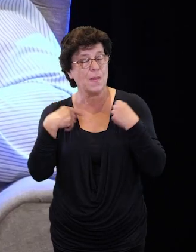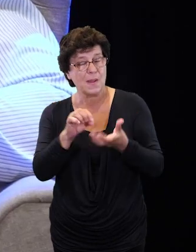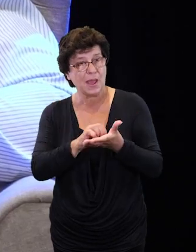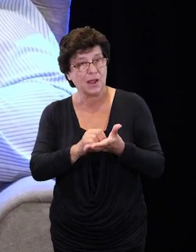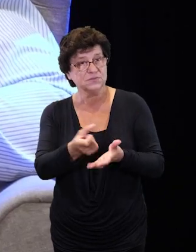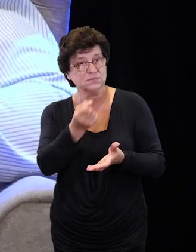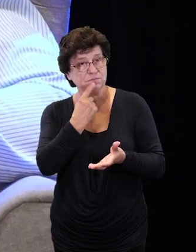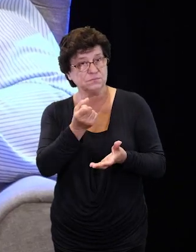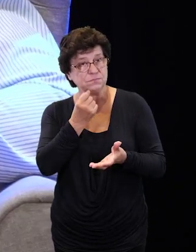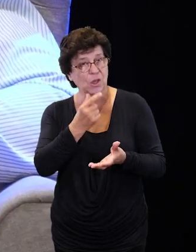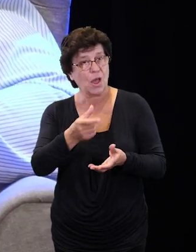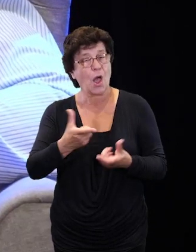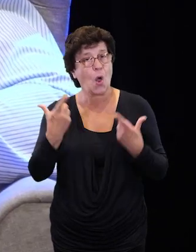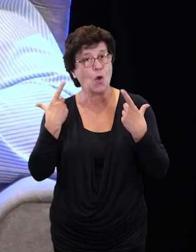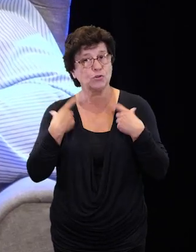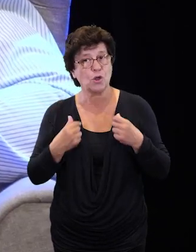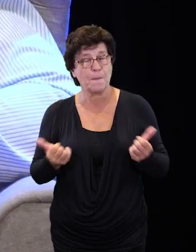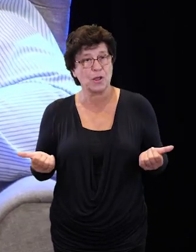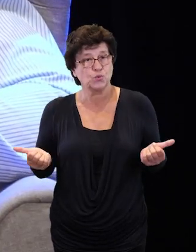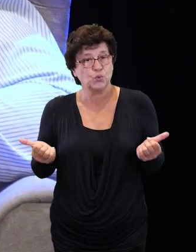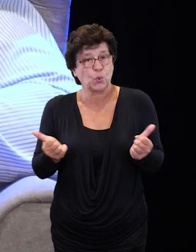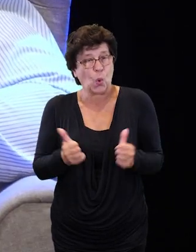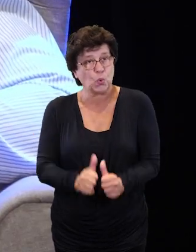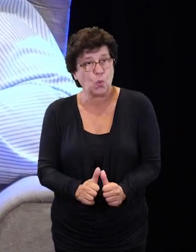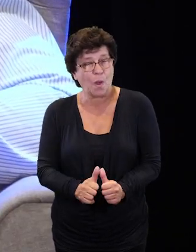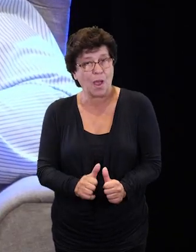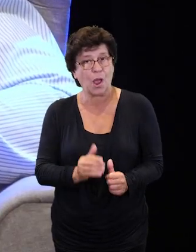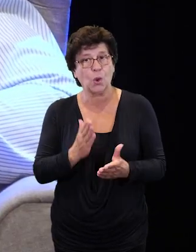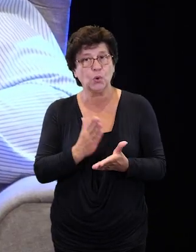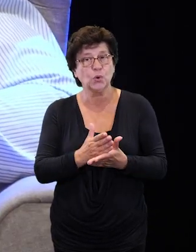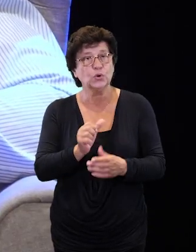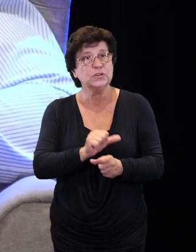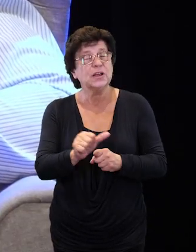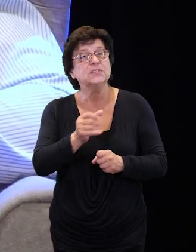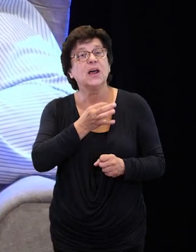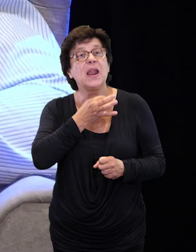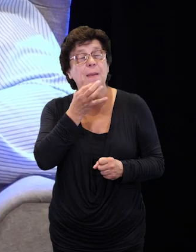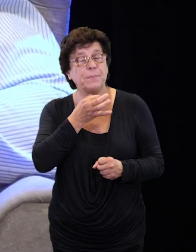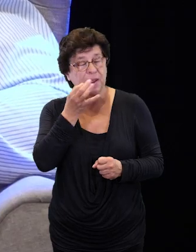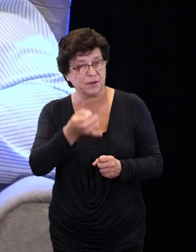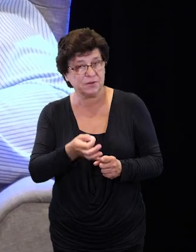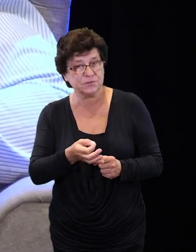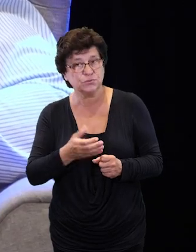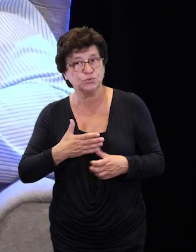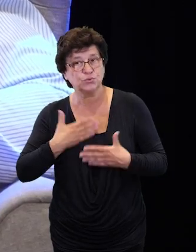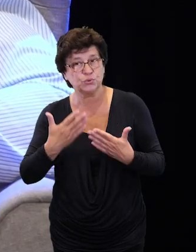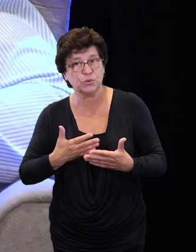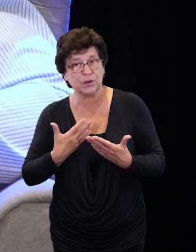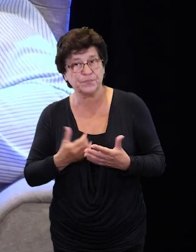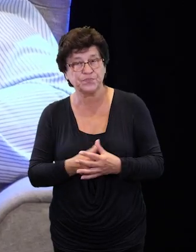Więc to się dopiero zaczyna, ale ja już widzę ten trend. I będą teraz pacjenci, którzy będą wychodzili z chorób